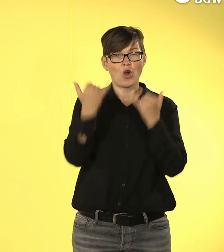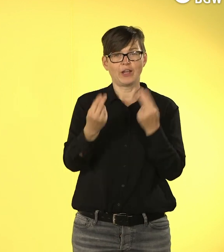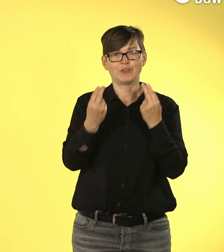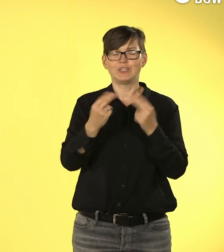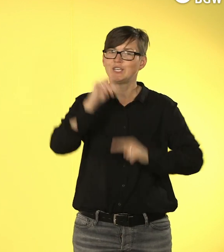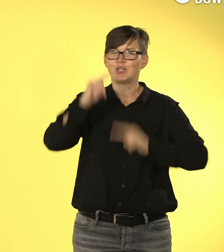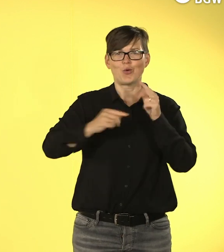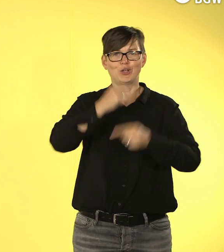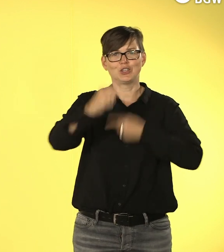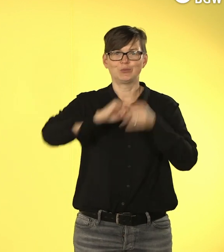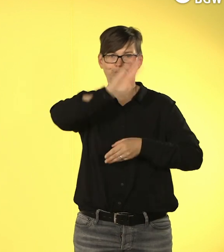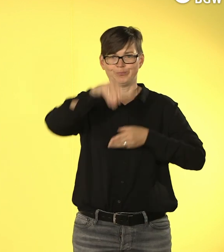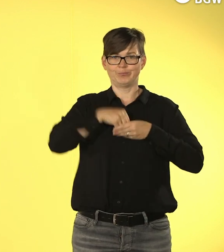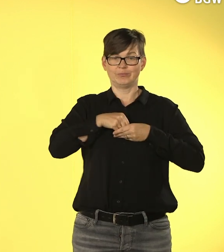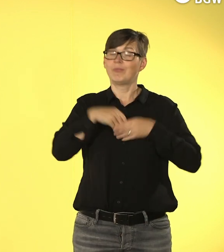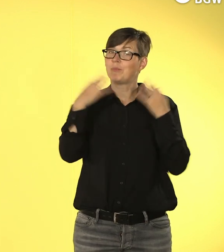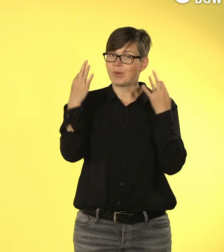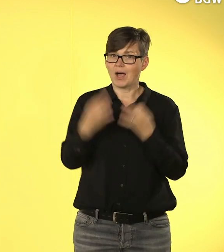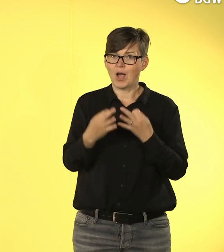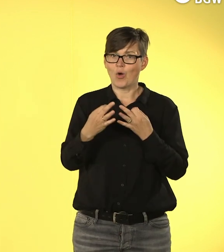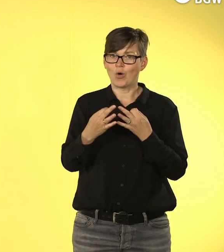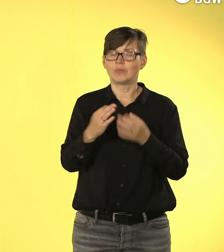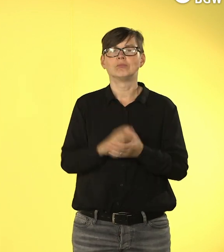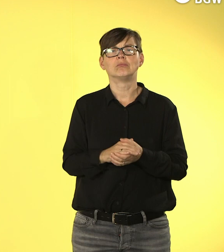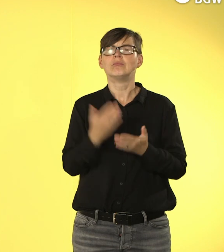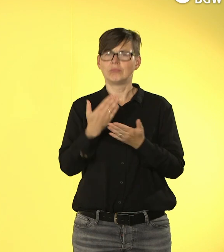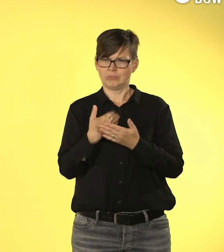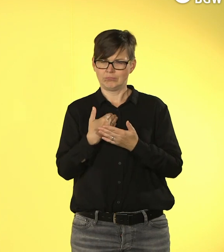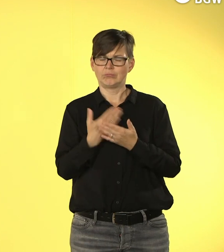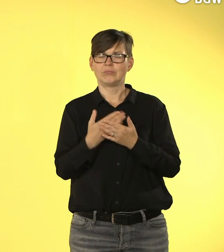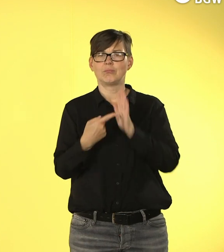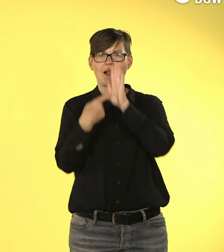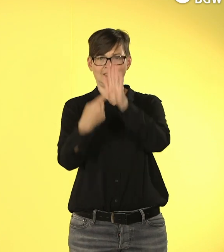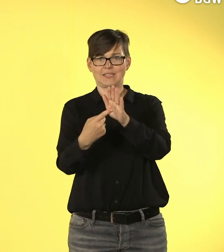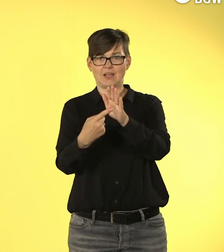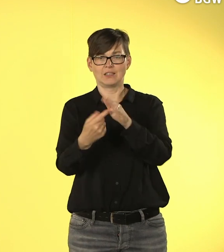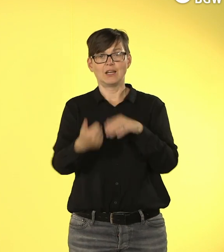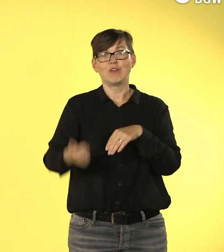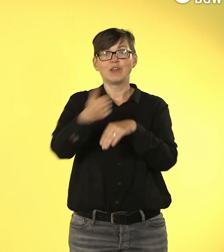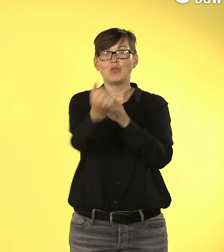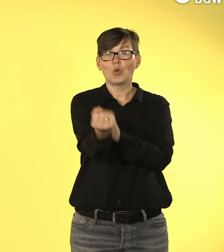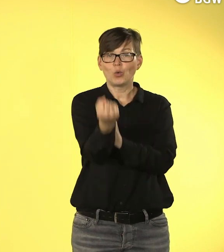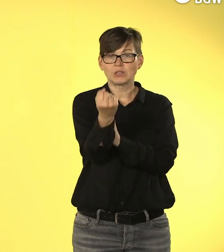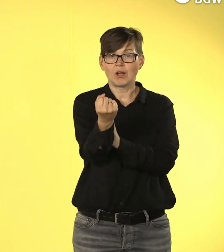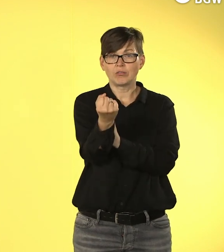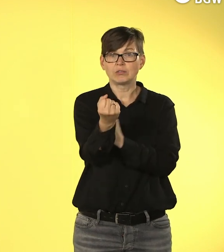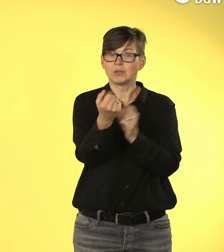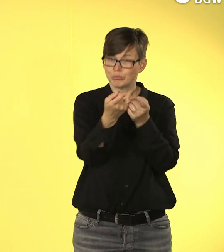Ich habe euch ein paar Rollen, die man als Führungskraft hat, aufgezeigt.